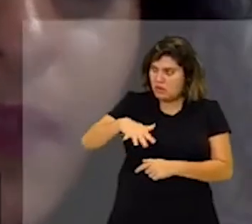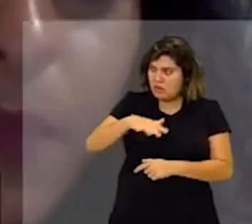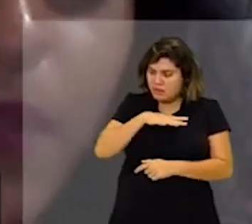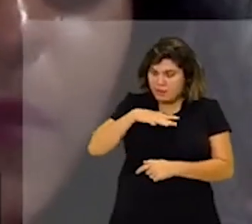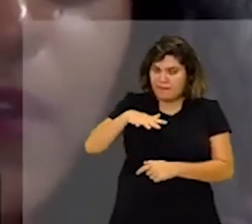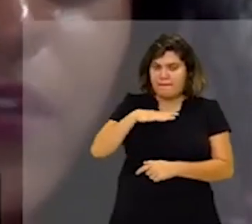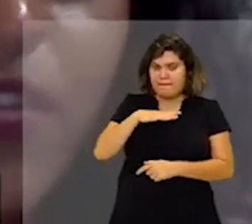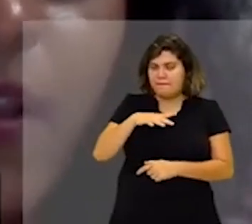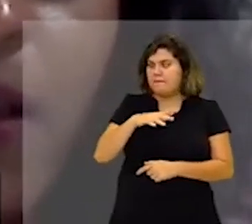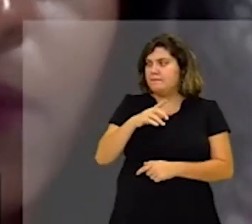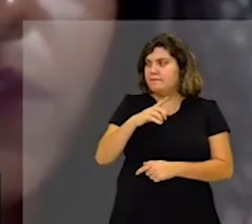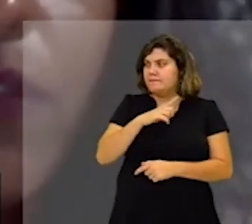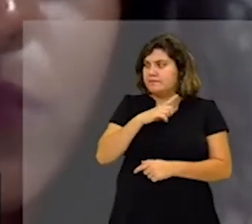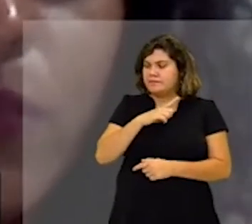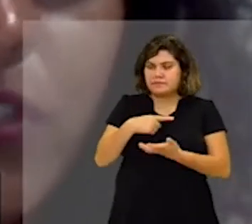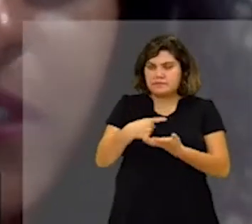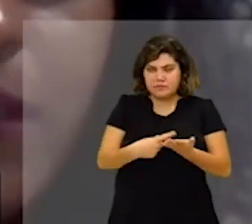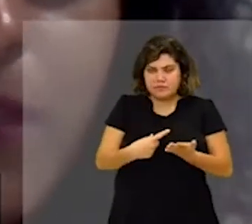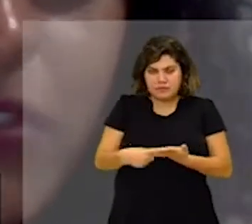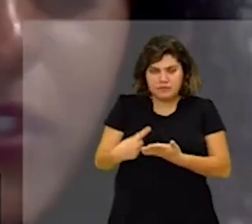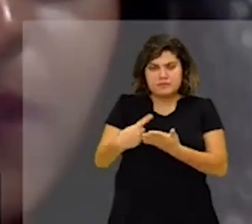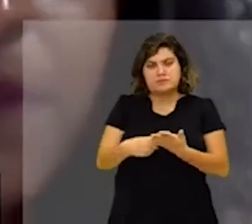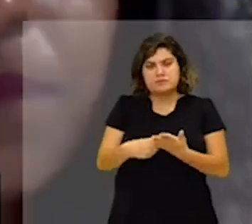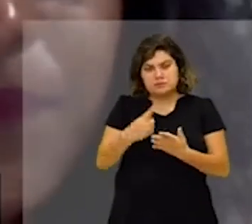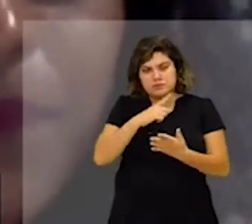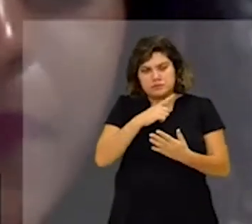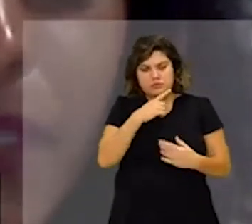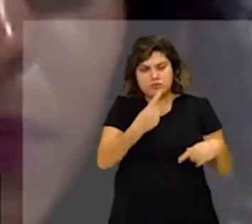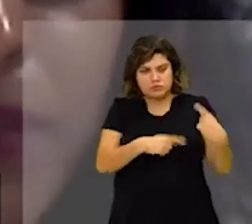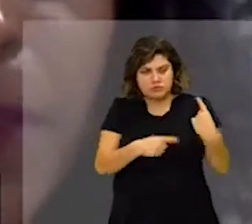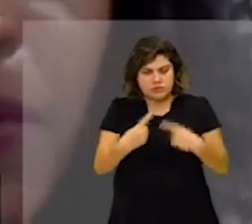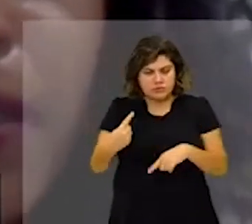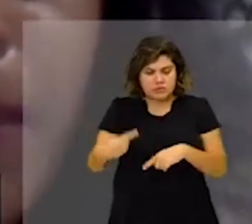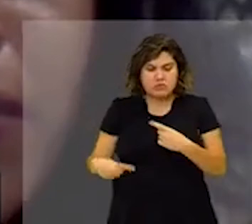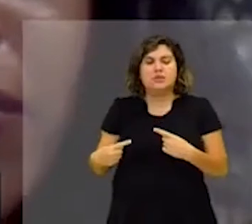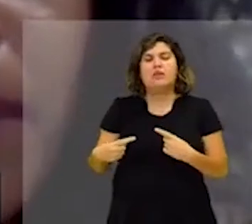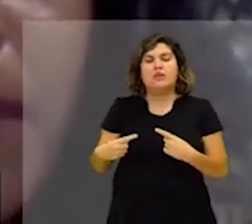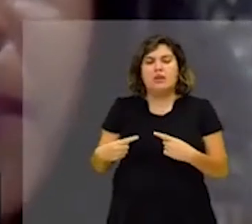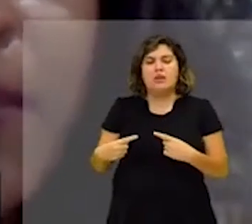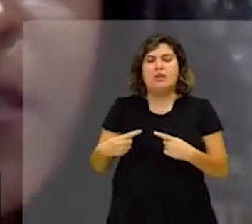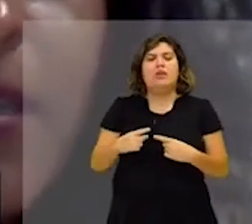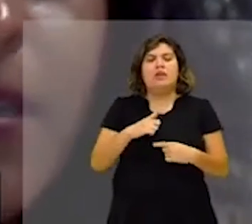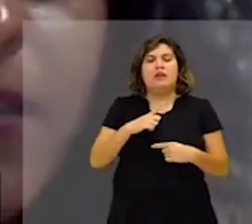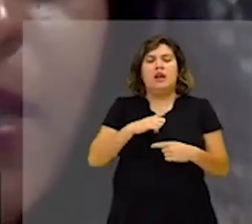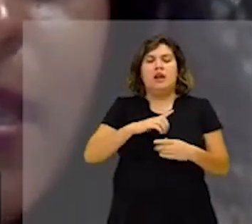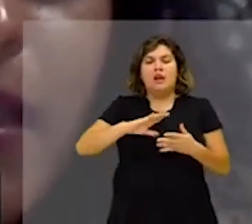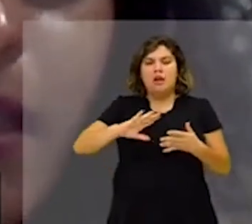foi cunhada por que ele lixar ou a sua curtida da batida contemporaneamente também pelas brasileiras